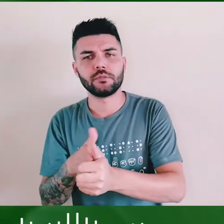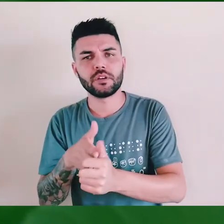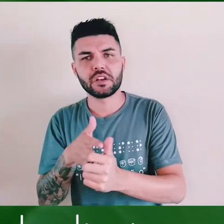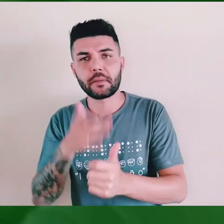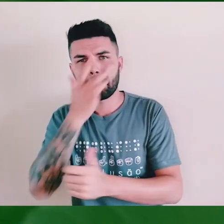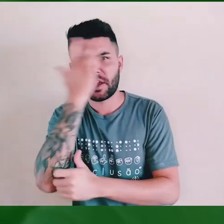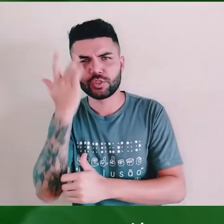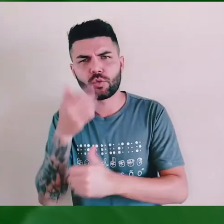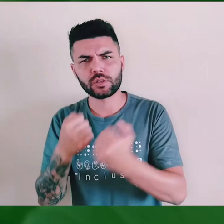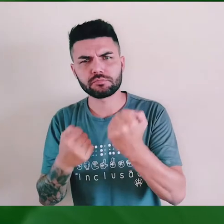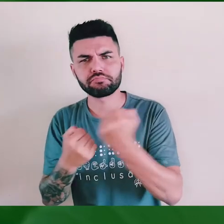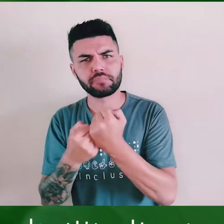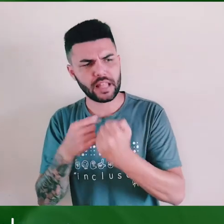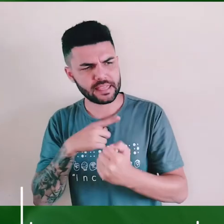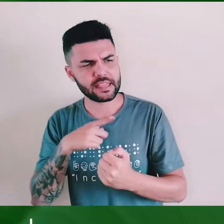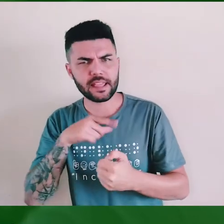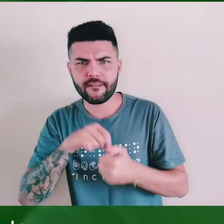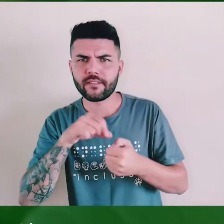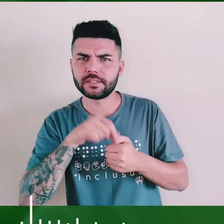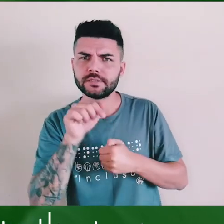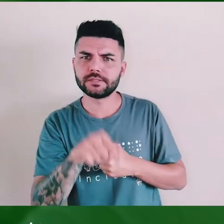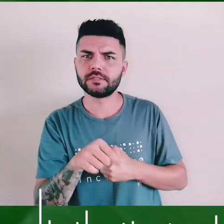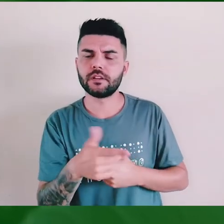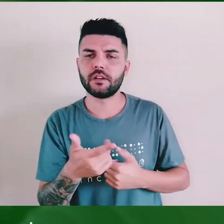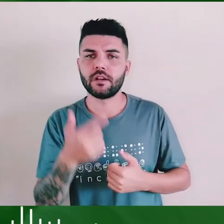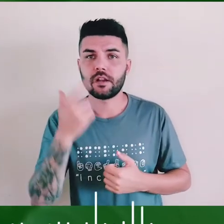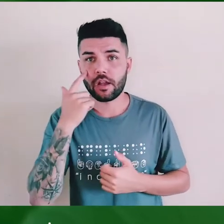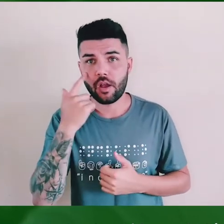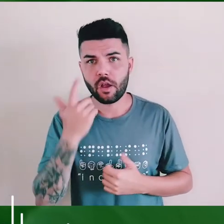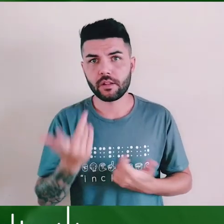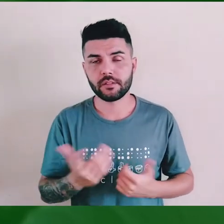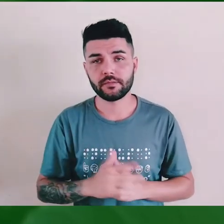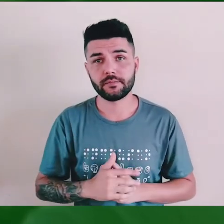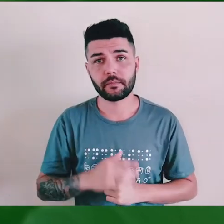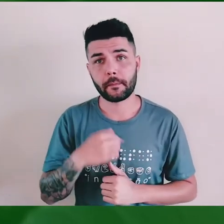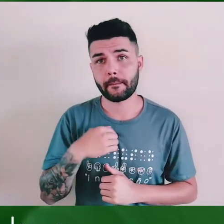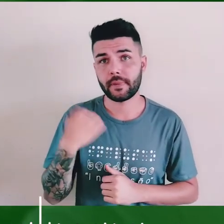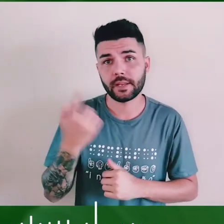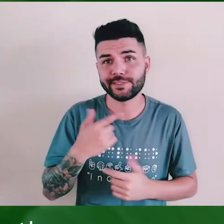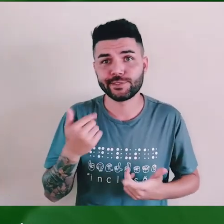isso mesmo. É um discurso de ódio muito nocivo à sociedade pois nós jornalistas